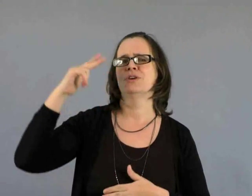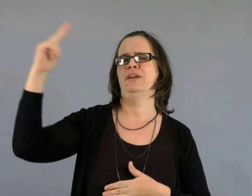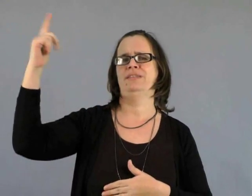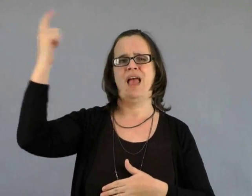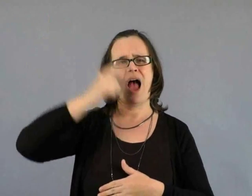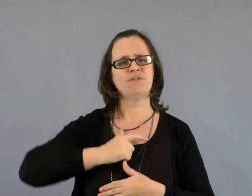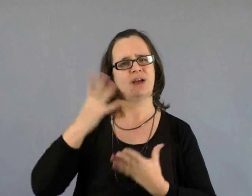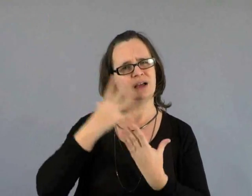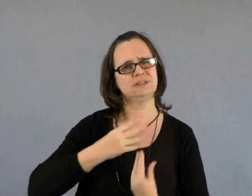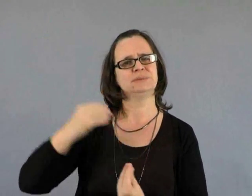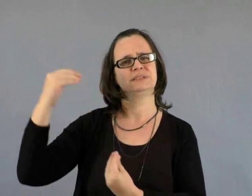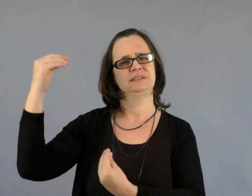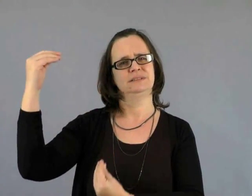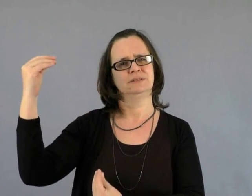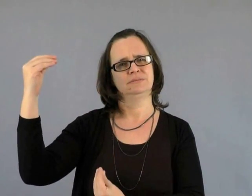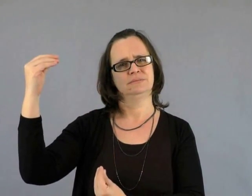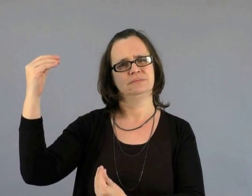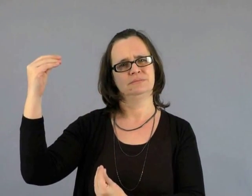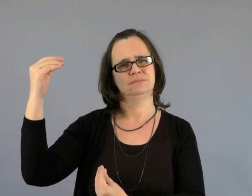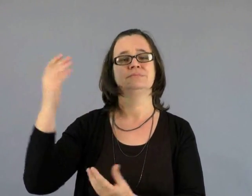Gott akzeptiert mich